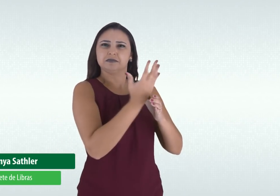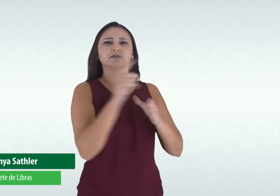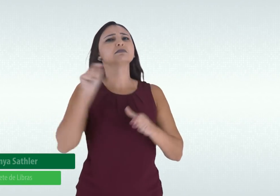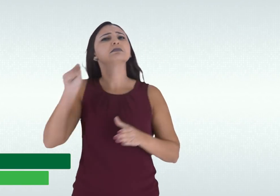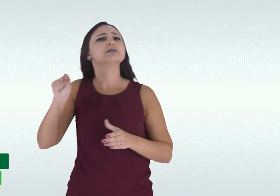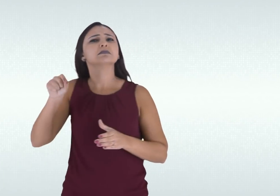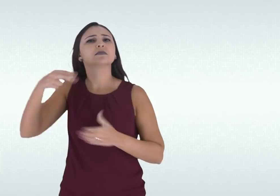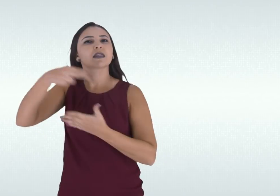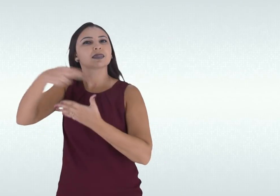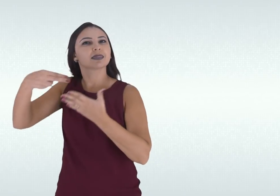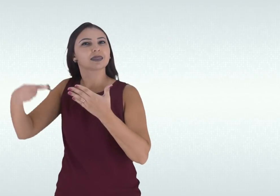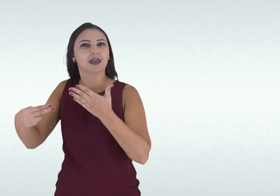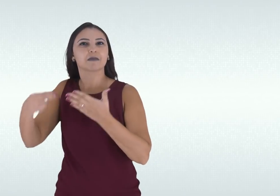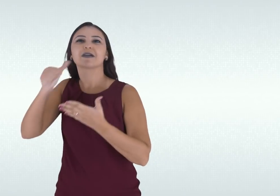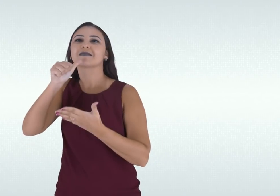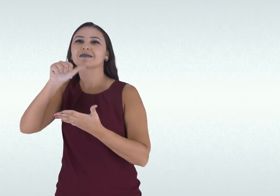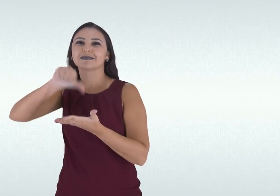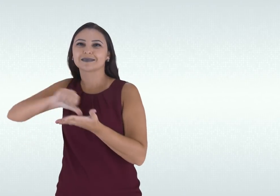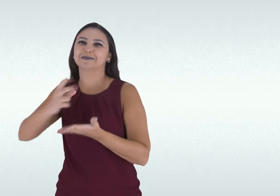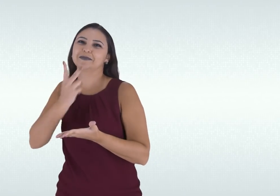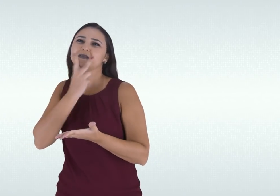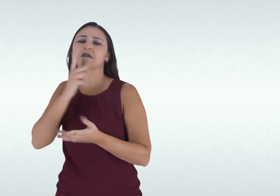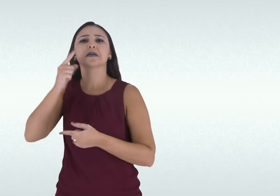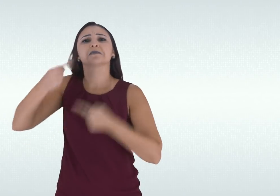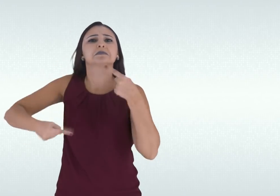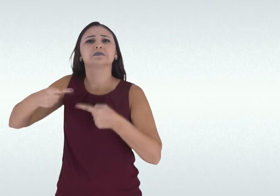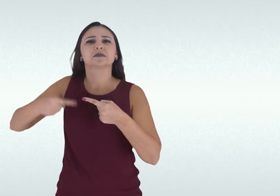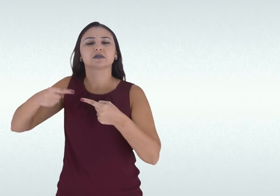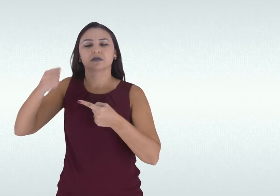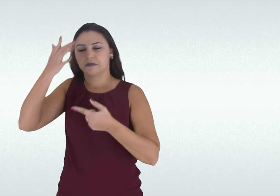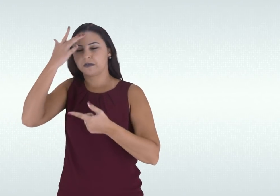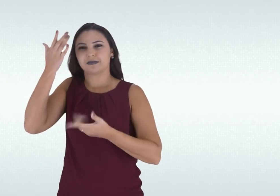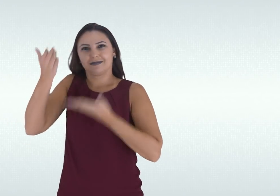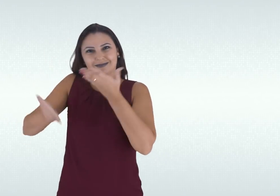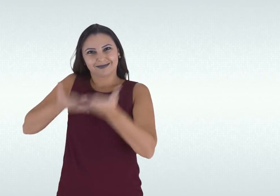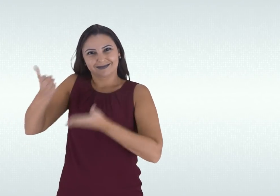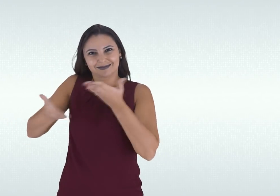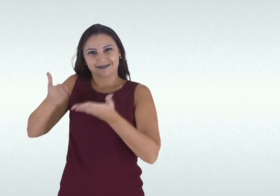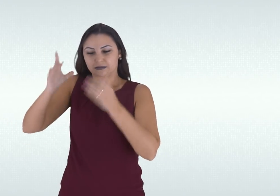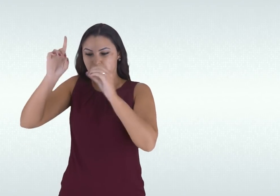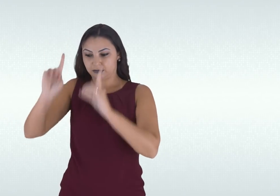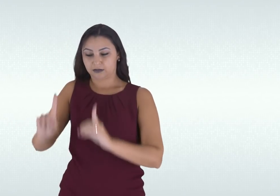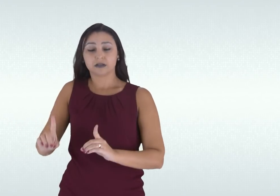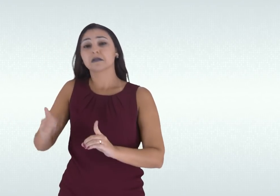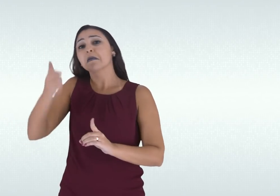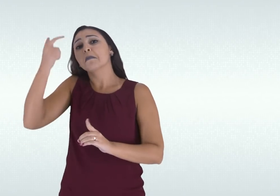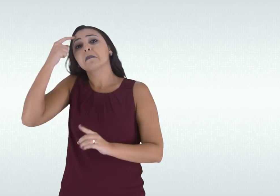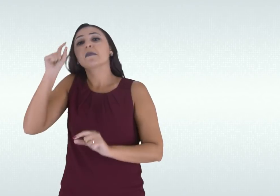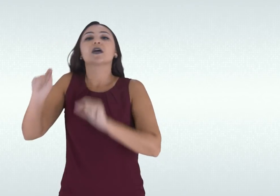o Napne do campus Vitória, que discute sobre o atendimento às pessoas com necessidades específicas no campus,